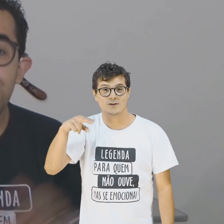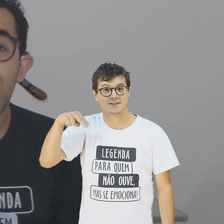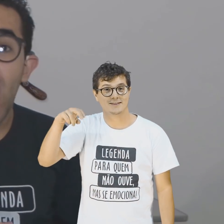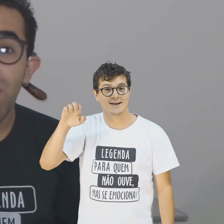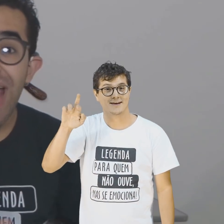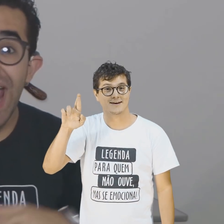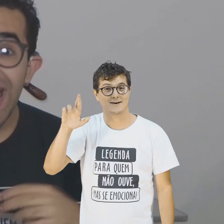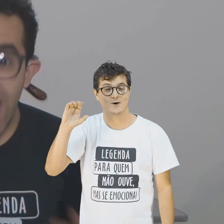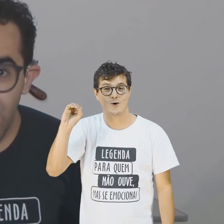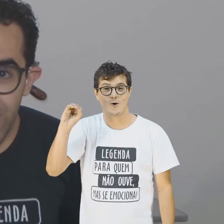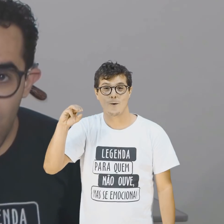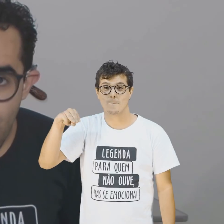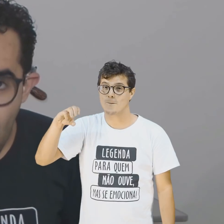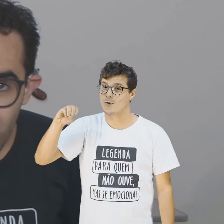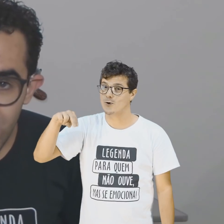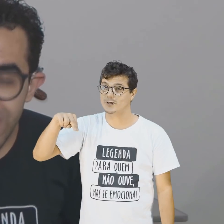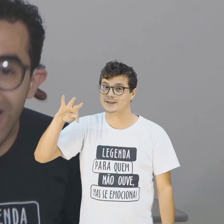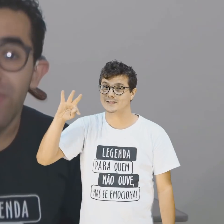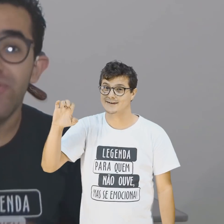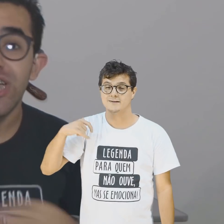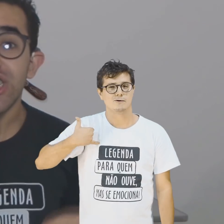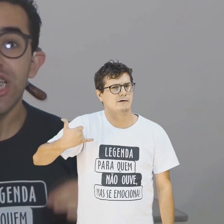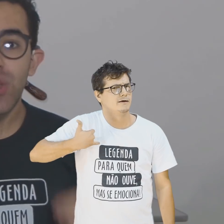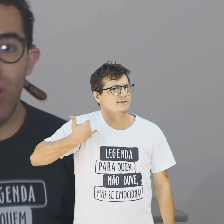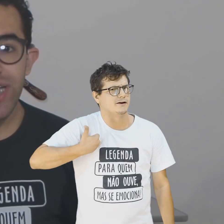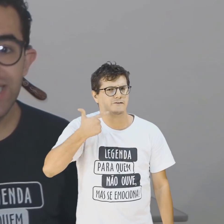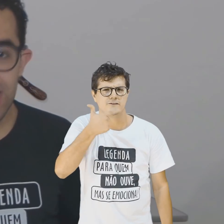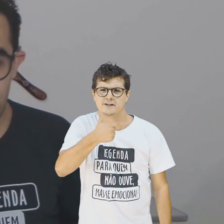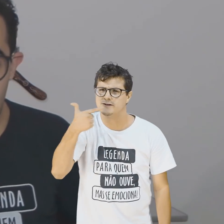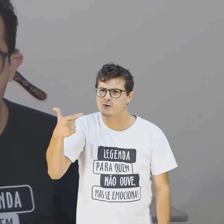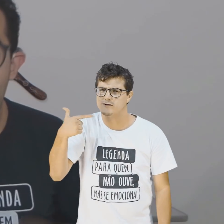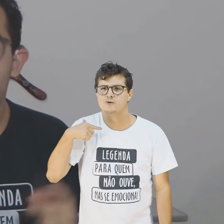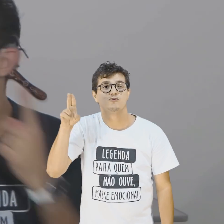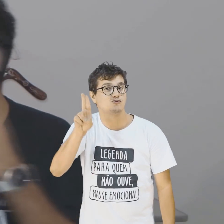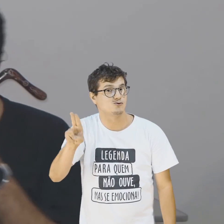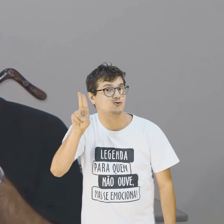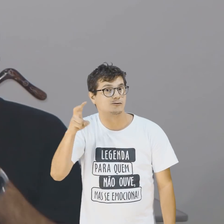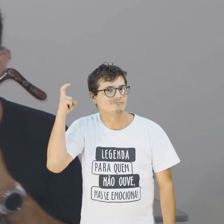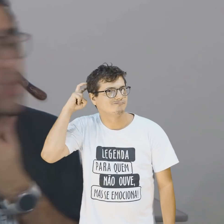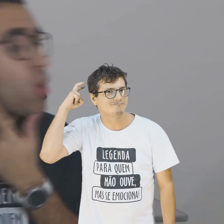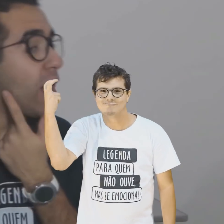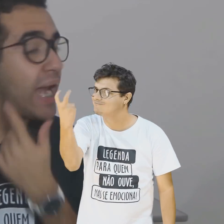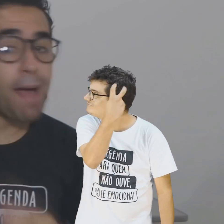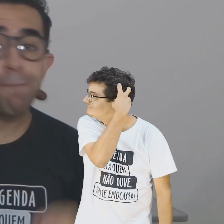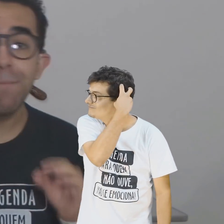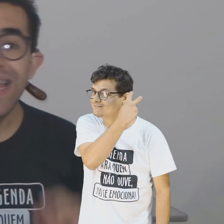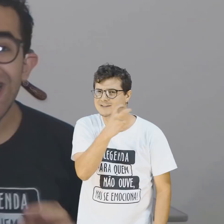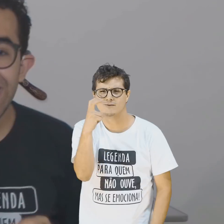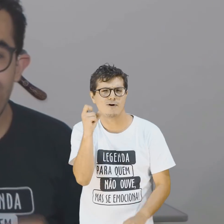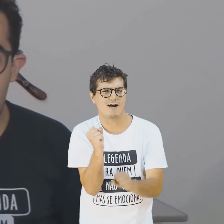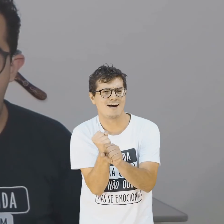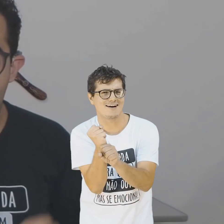Meu nome é Léo Negromonte, tenho 22 anos, uso implante coclear bilateral,